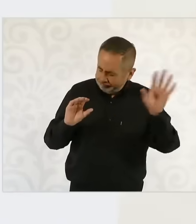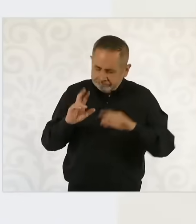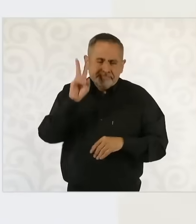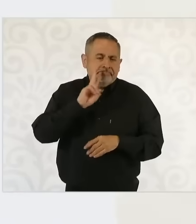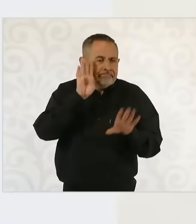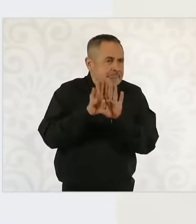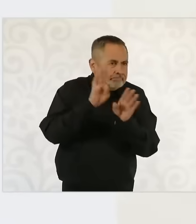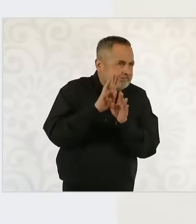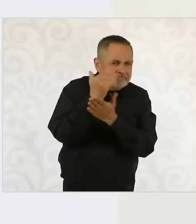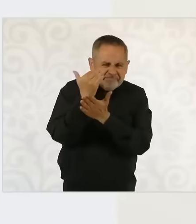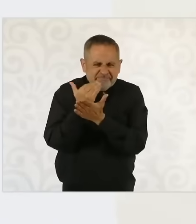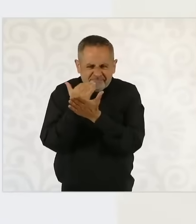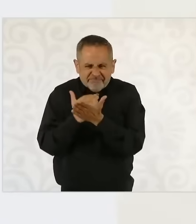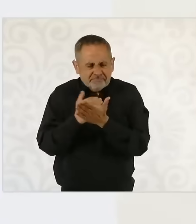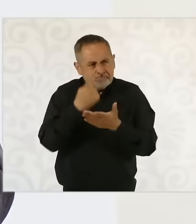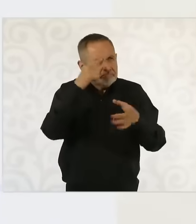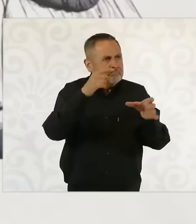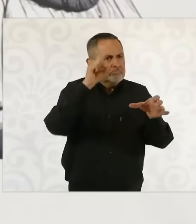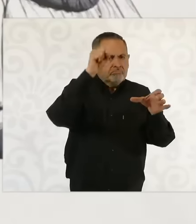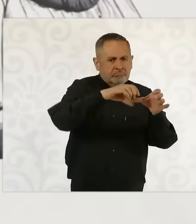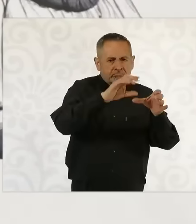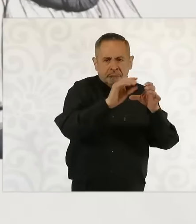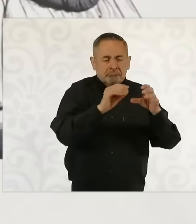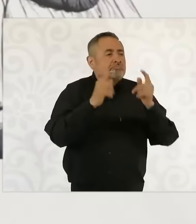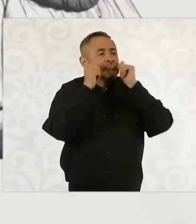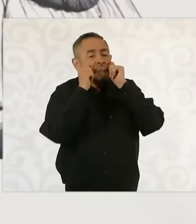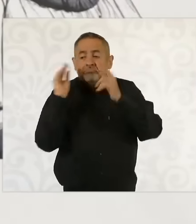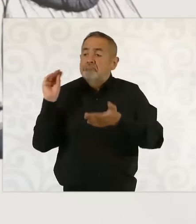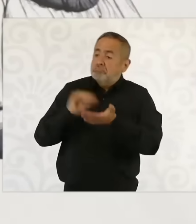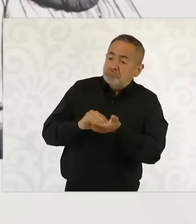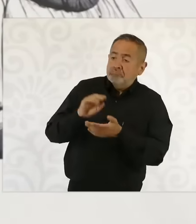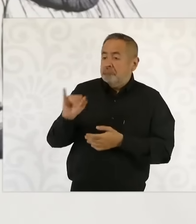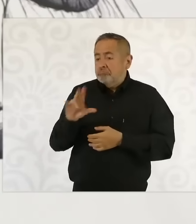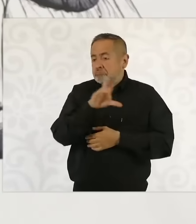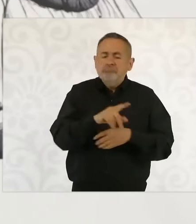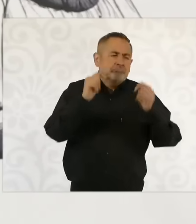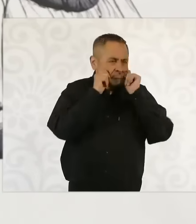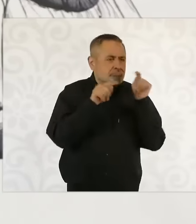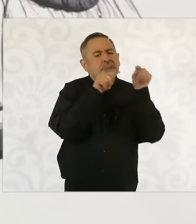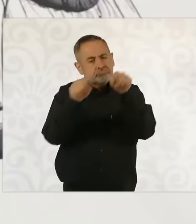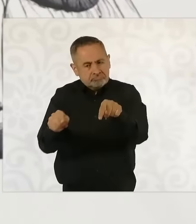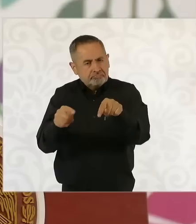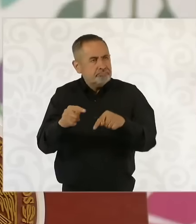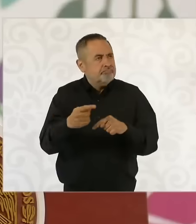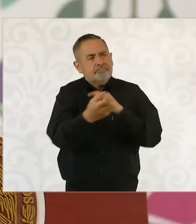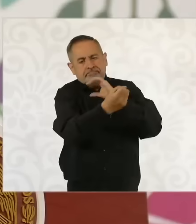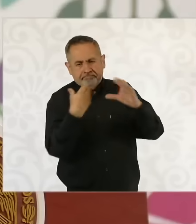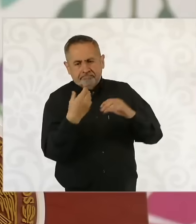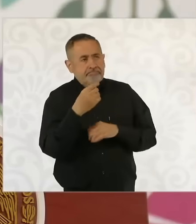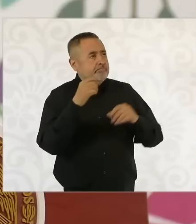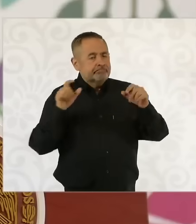eh pase lo que pase de todas maneras sea una mejor opción para los paisanos para enviar sus remesas